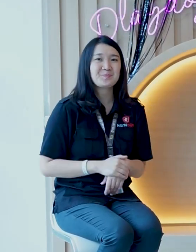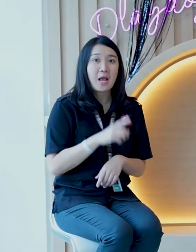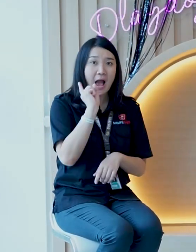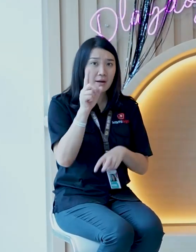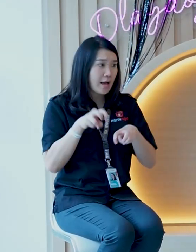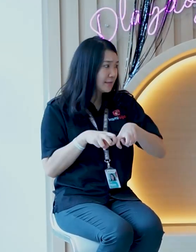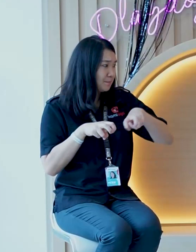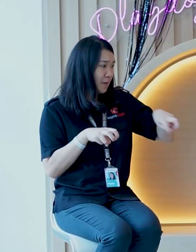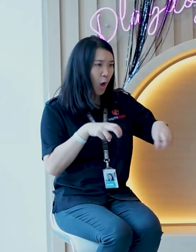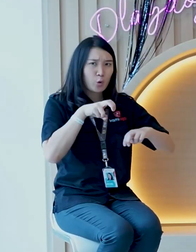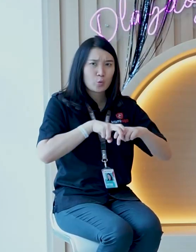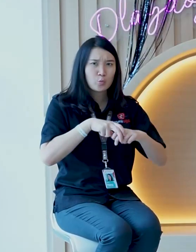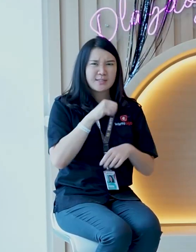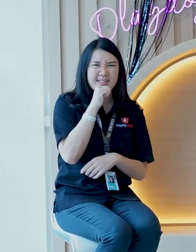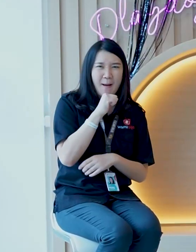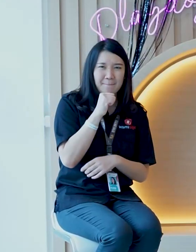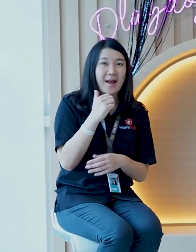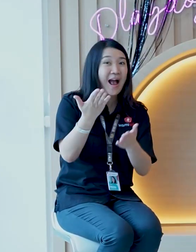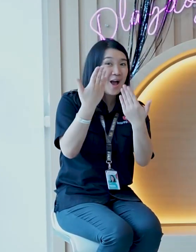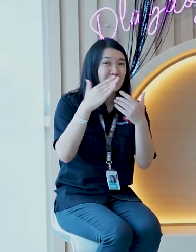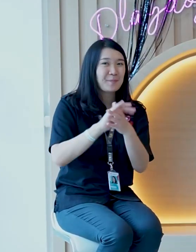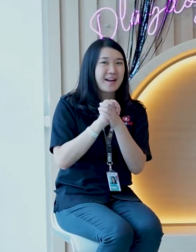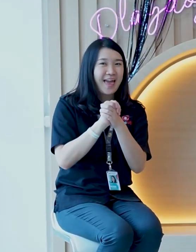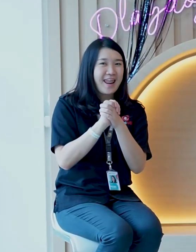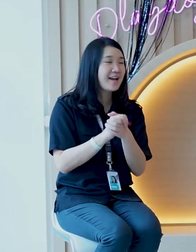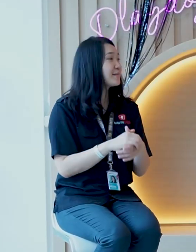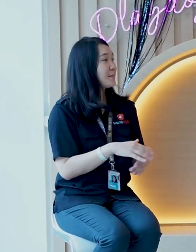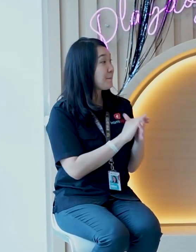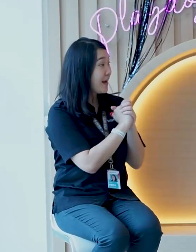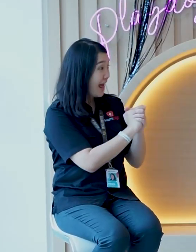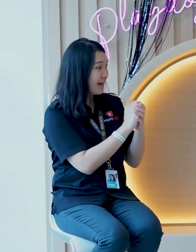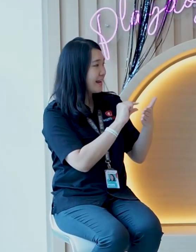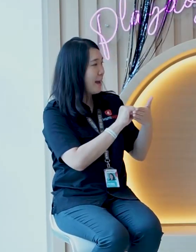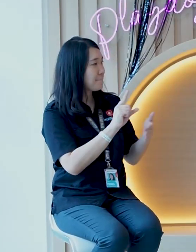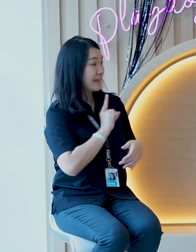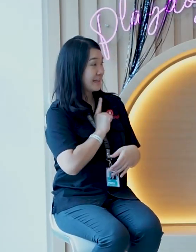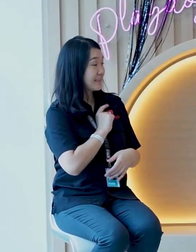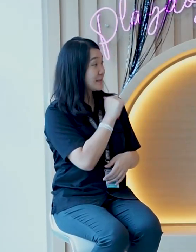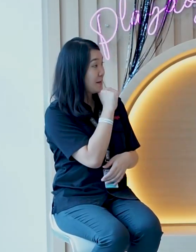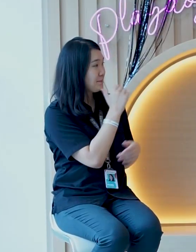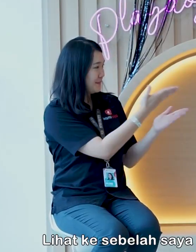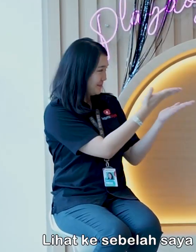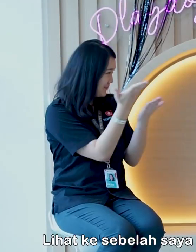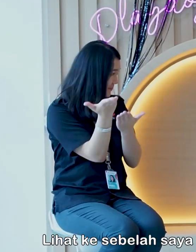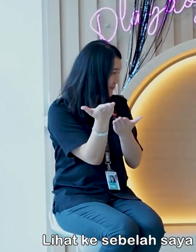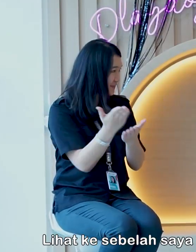Lihat ke sebelah saya siapa nih? Ayo kita berkenalan dulu ya. Silakan perkenalkan diri Anda.